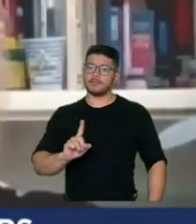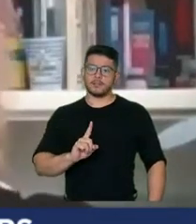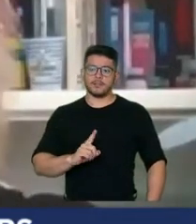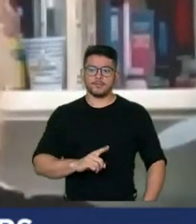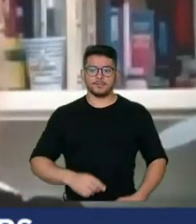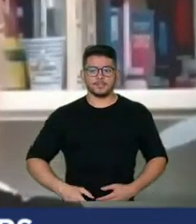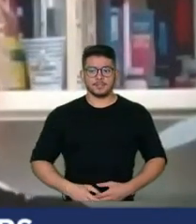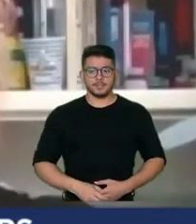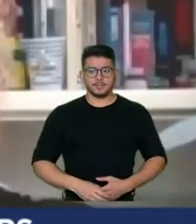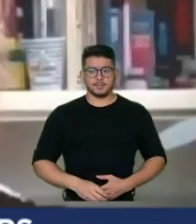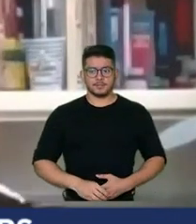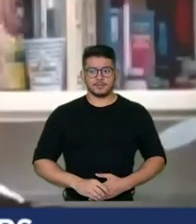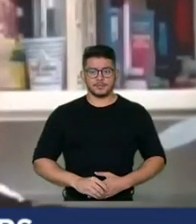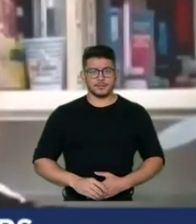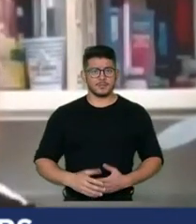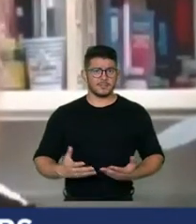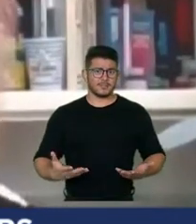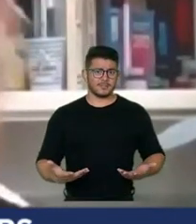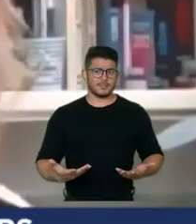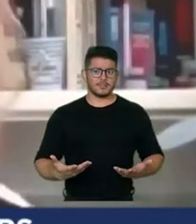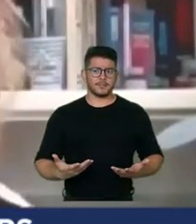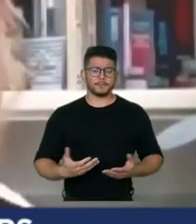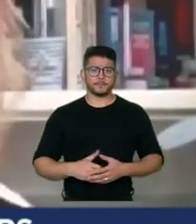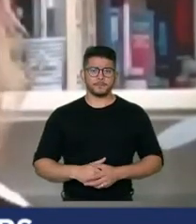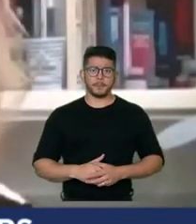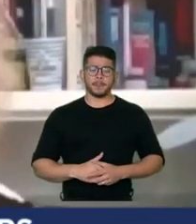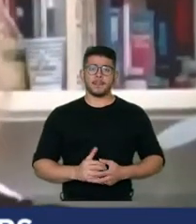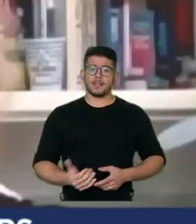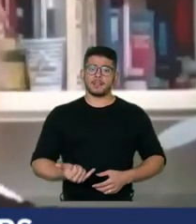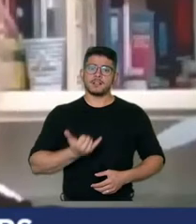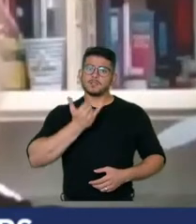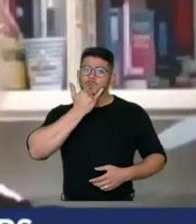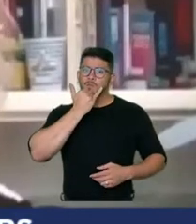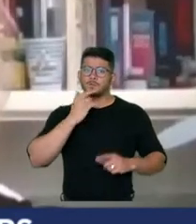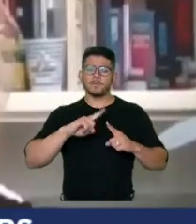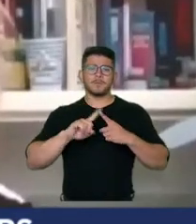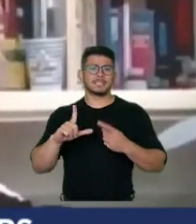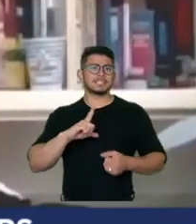SEMPRE ALGO RUIM, É TÃO RUIM NÓS ESTARMOS INCORPORANDO FUNDAMENTALISMO NESTE FAZER